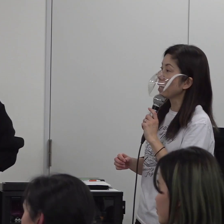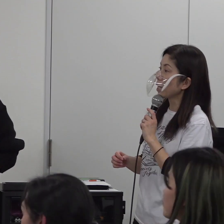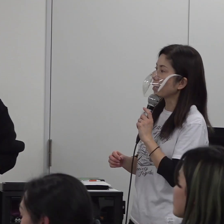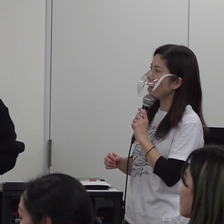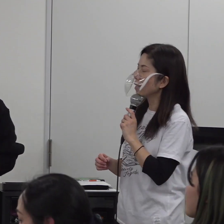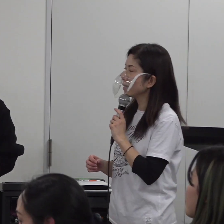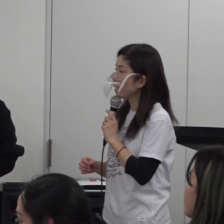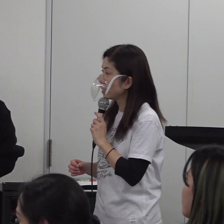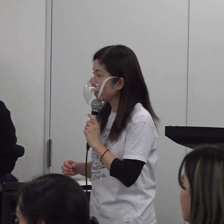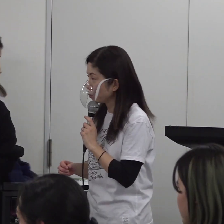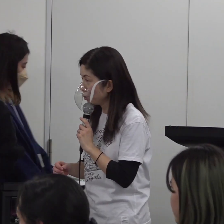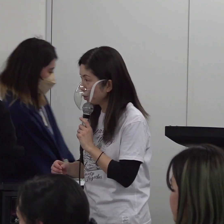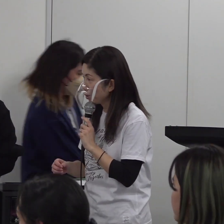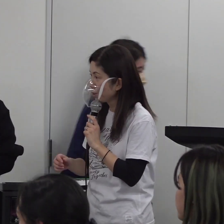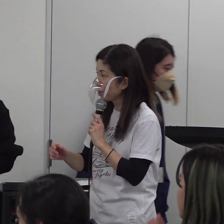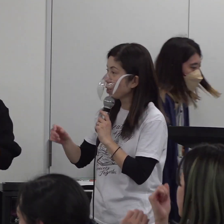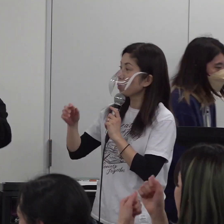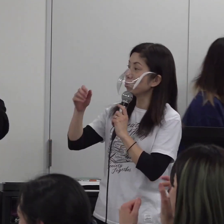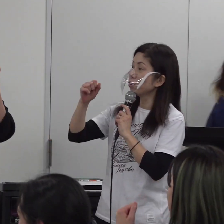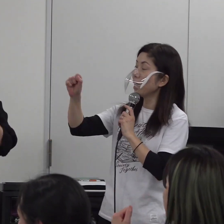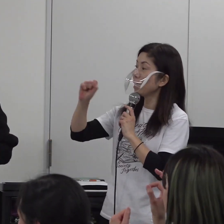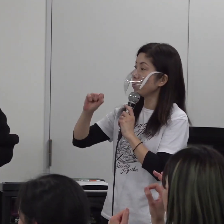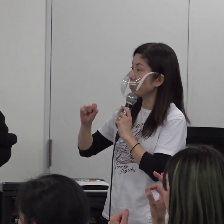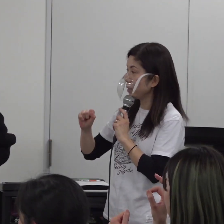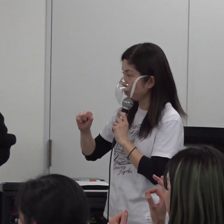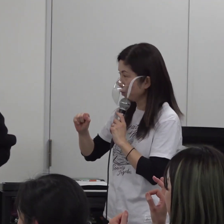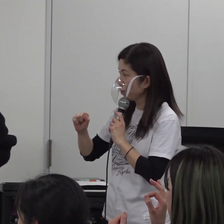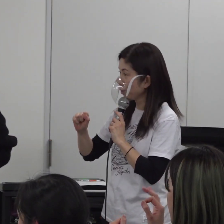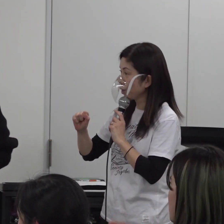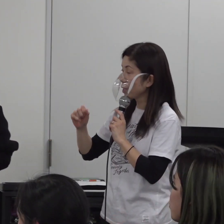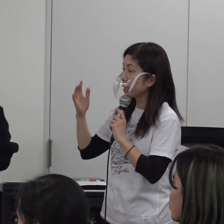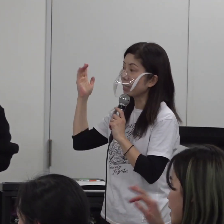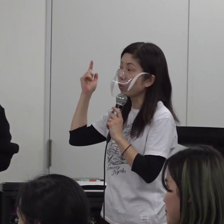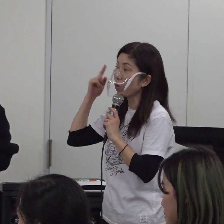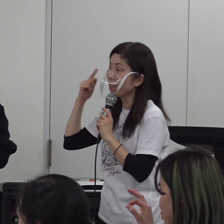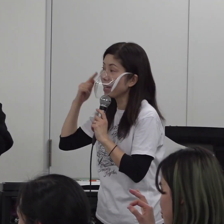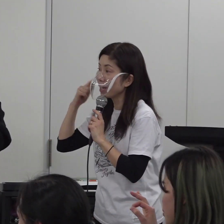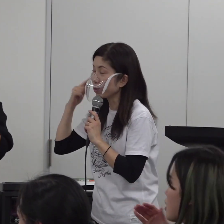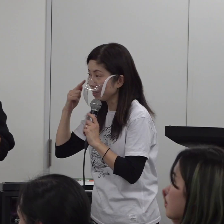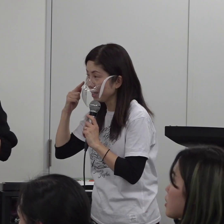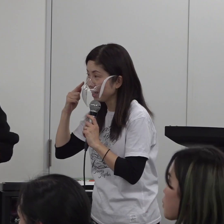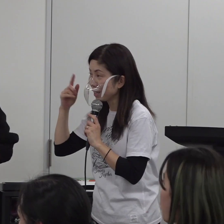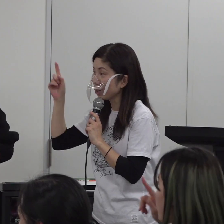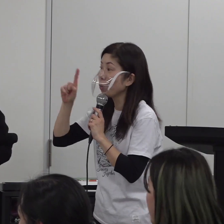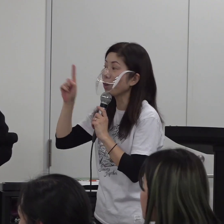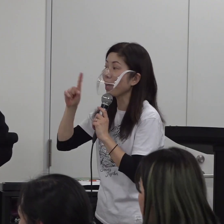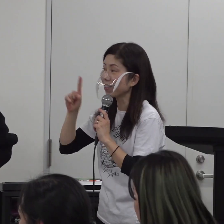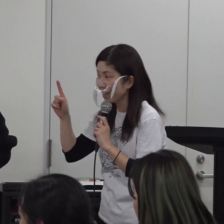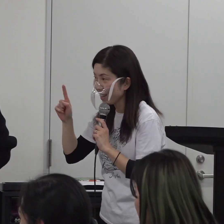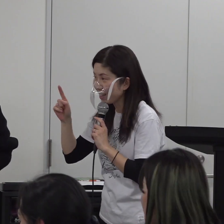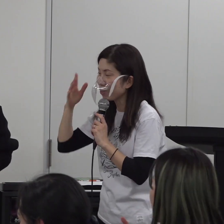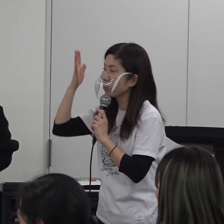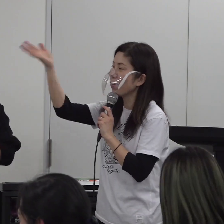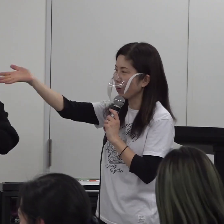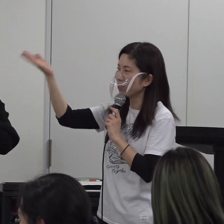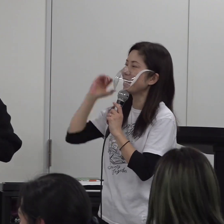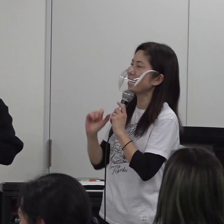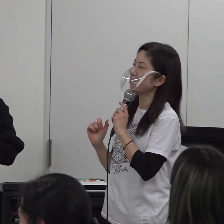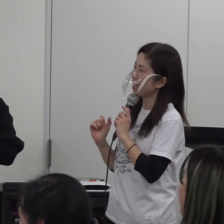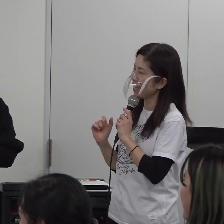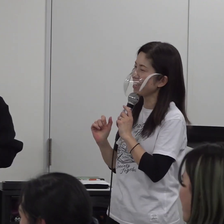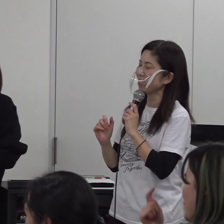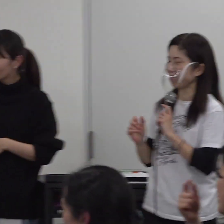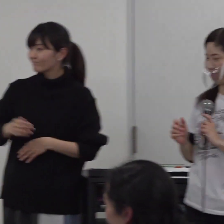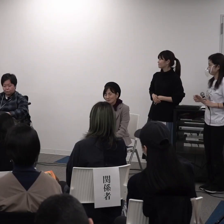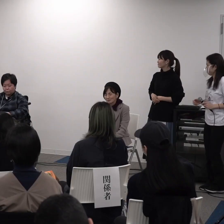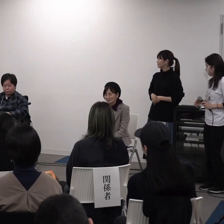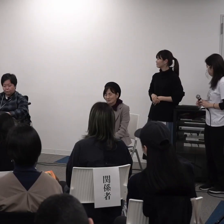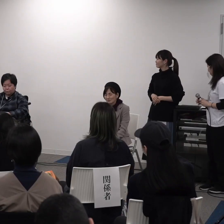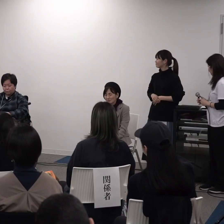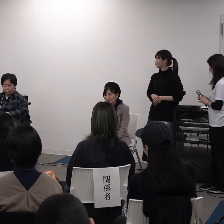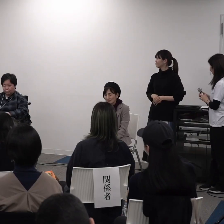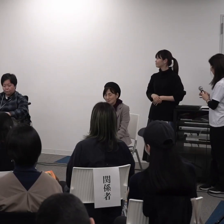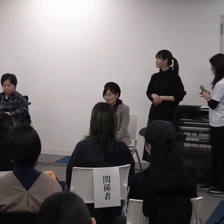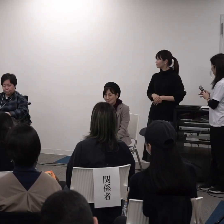観劇する、舞台を見る聞こえないのにどうやって っていうのを教えてください